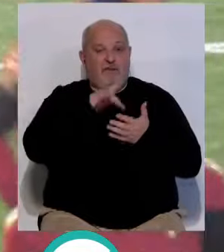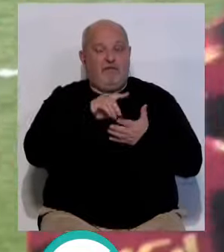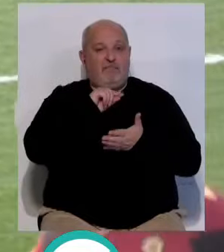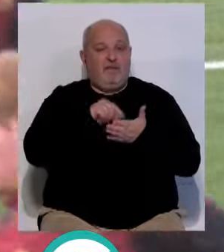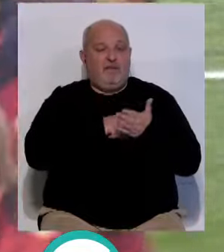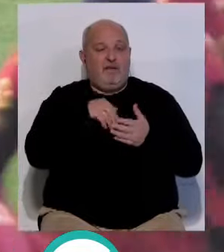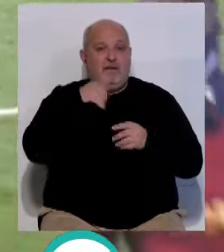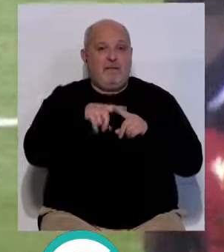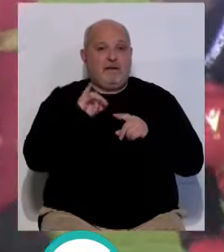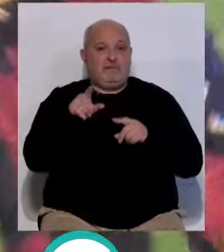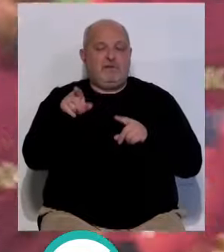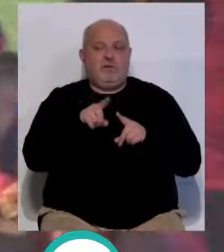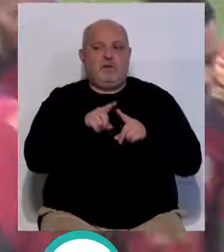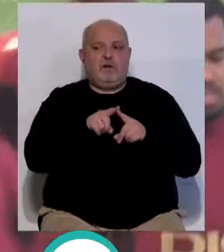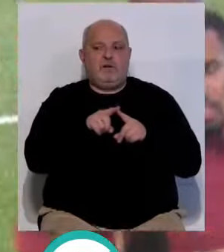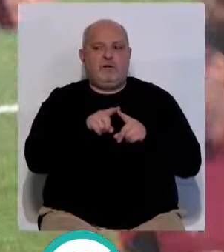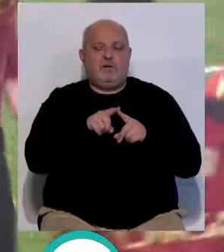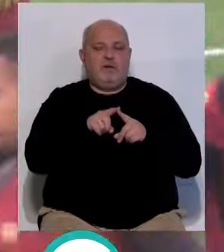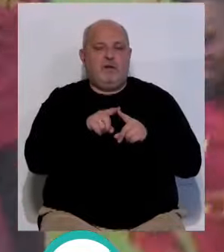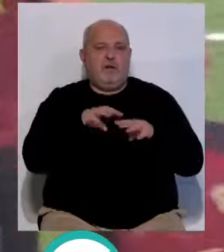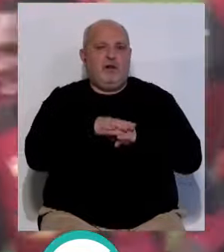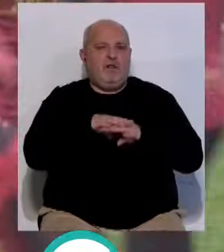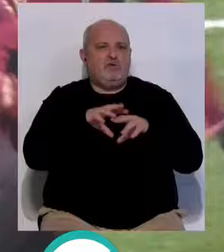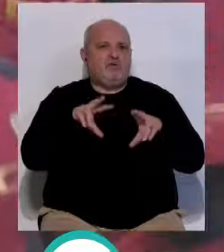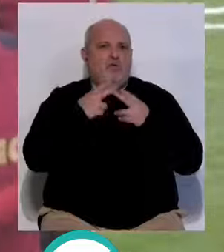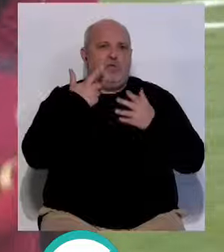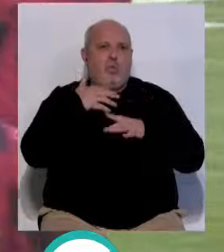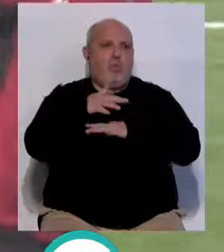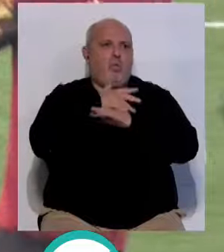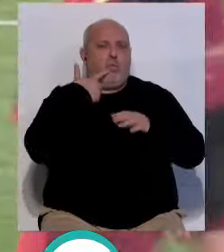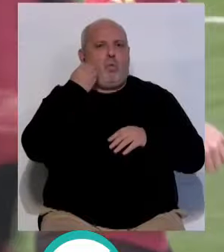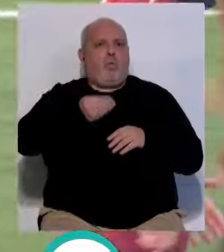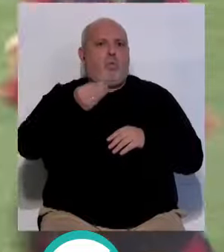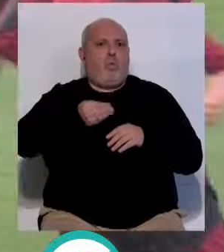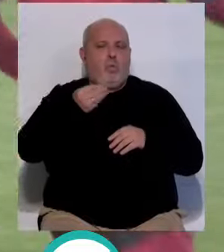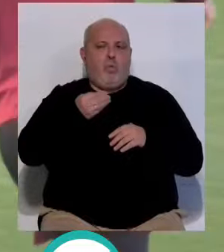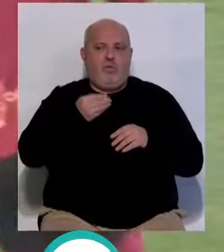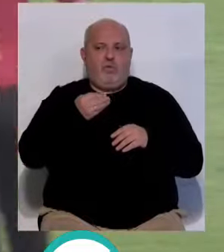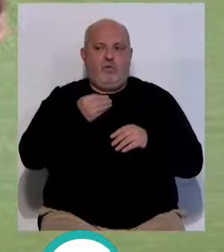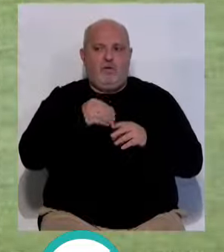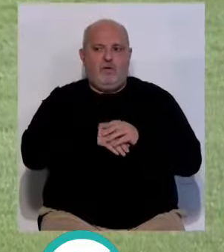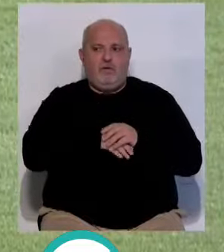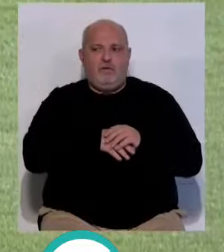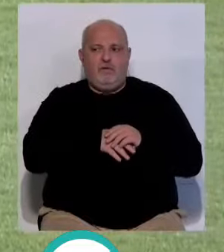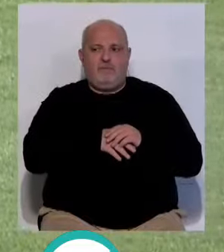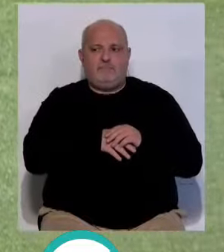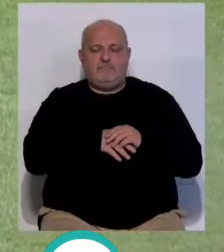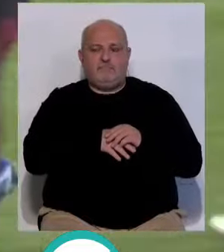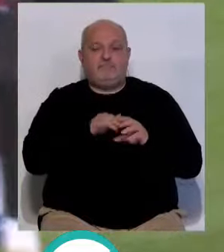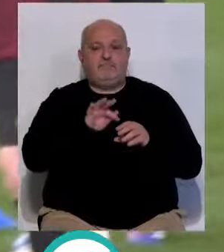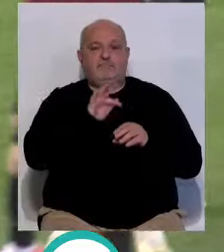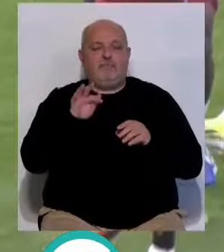Maxi Gómez en las redes sociales la gente estaba Willy que va ahora ahora nos vamos a publicidad y